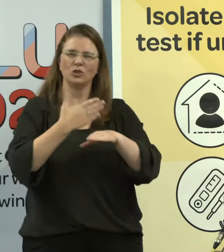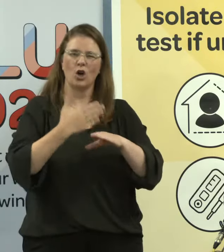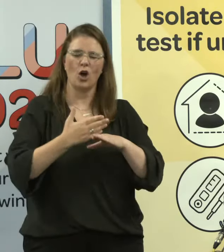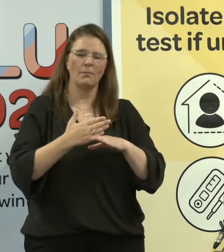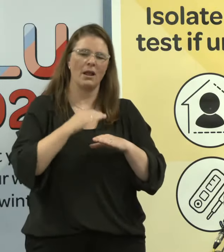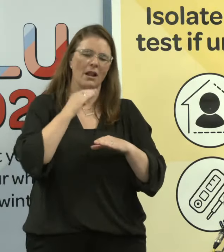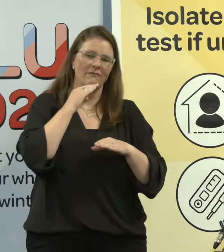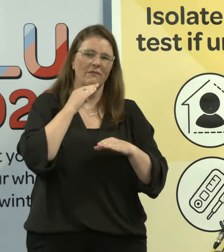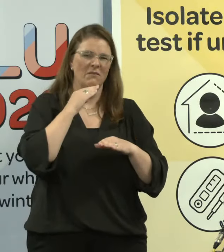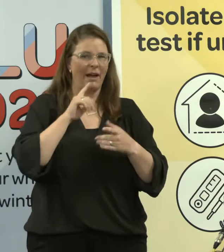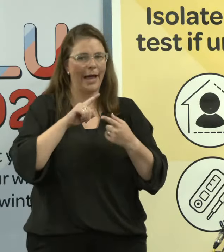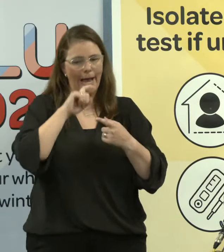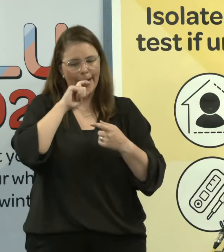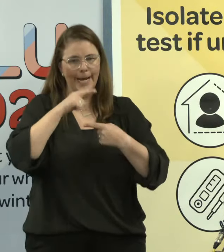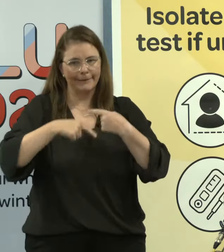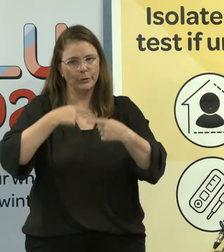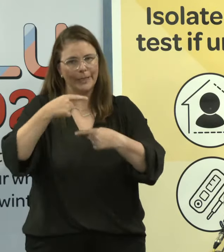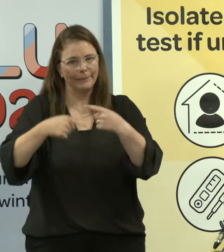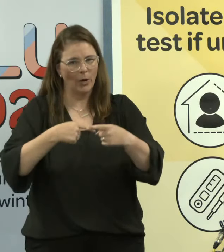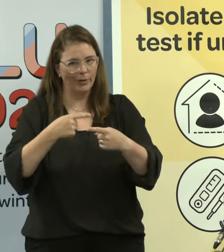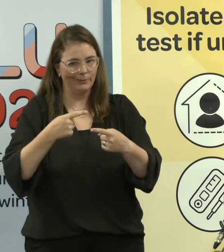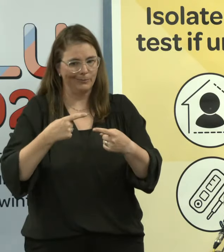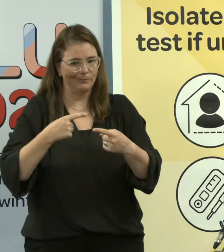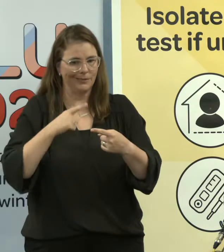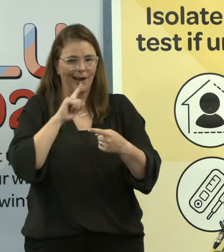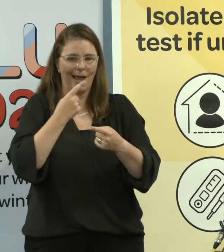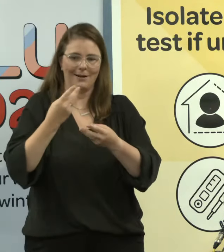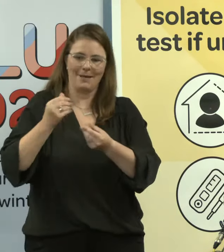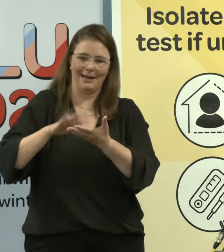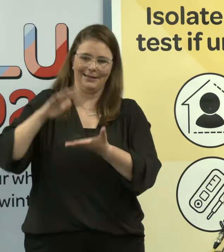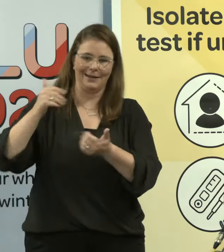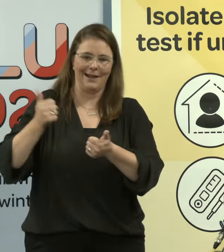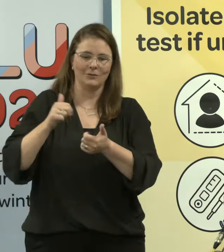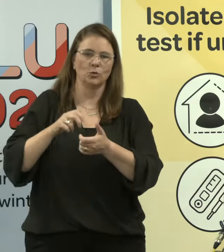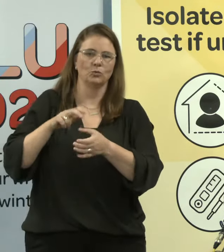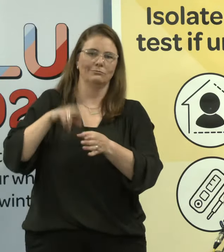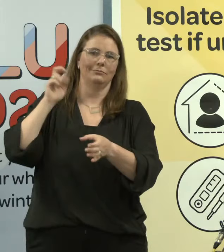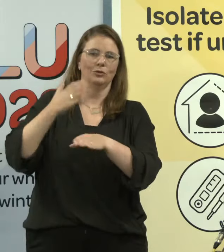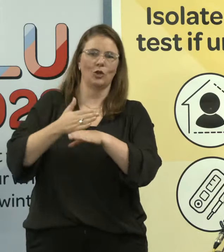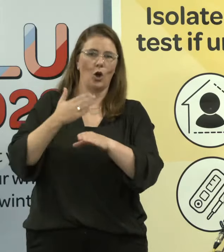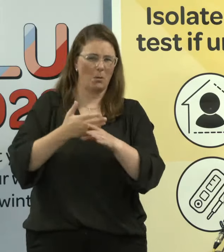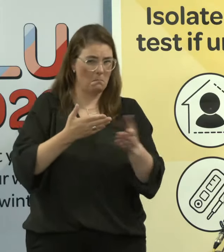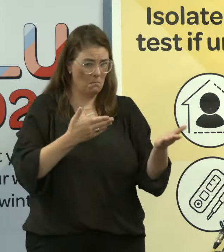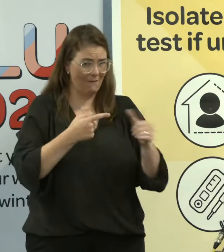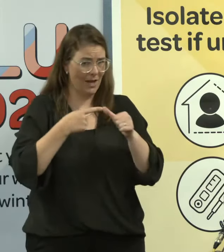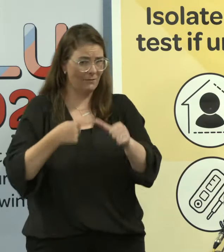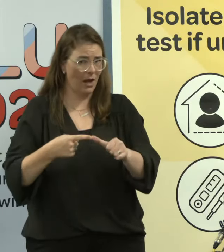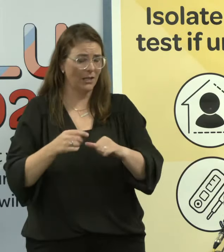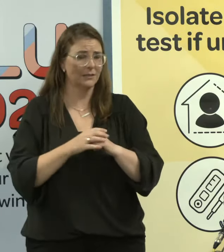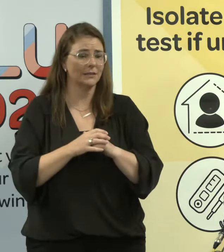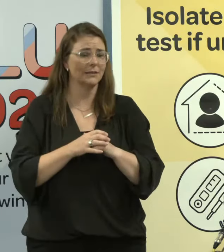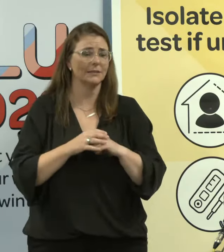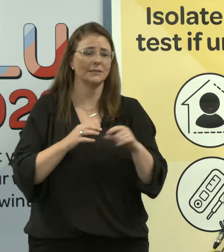tatou e mohio ana ahau e kore e pouri ki tera, engari he aha